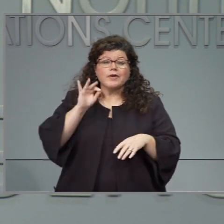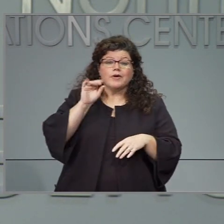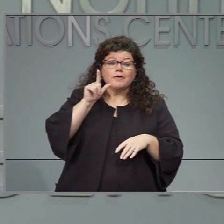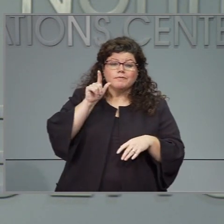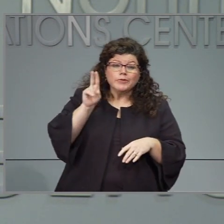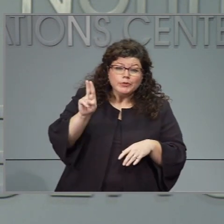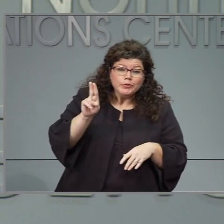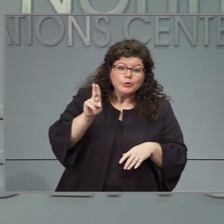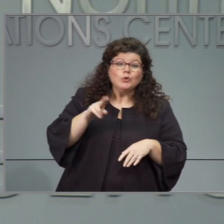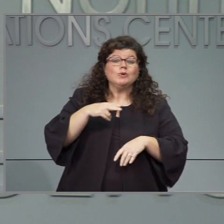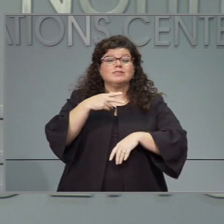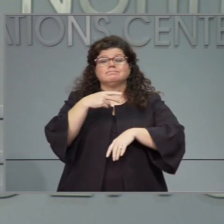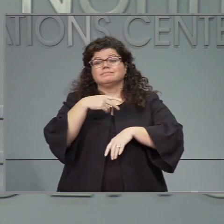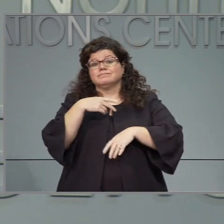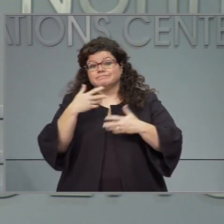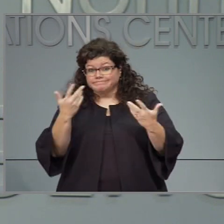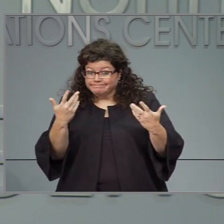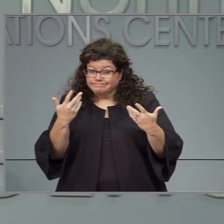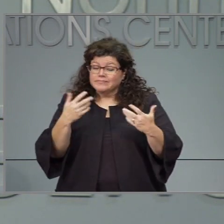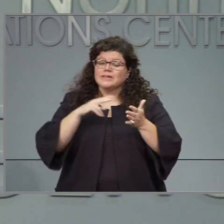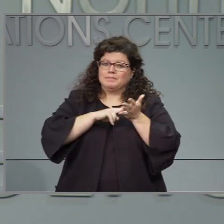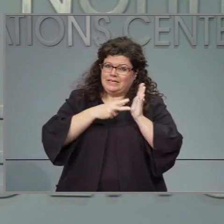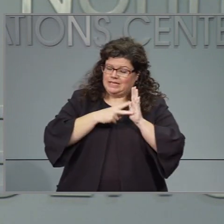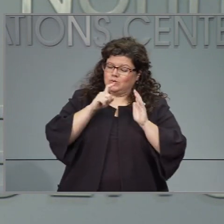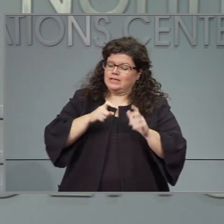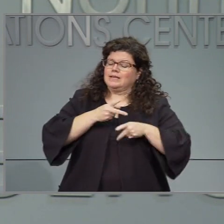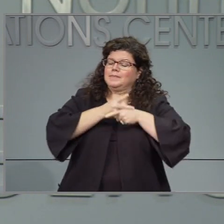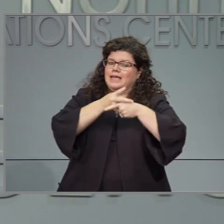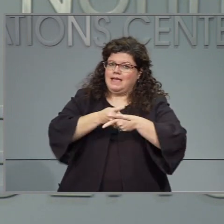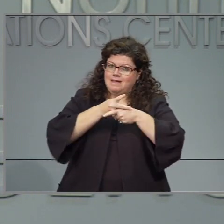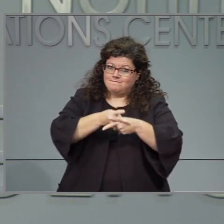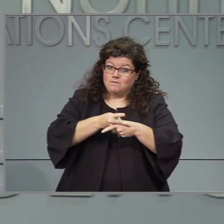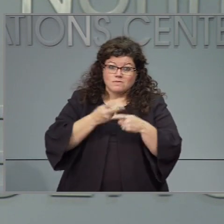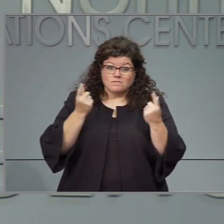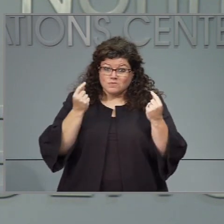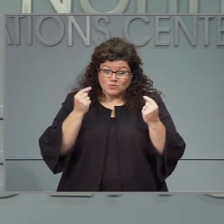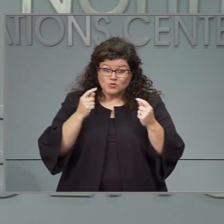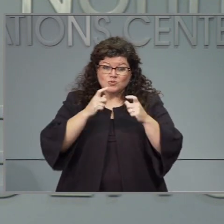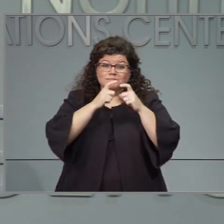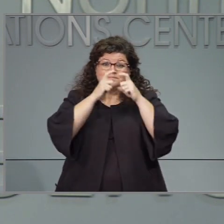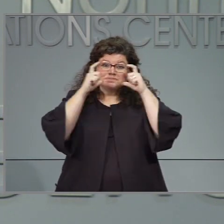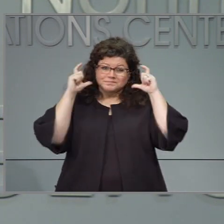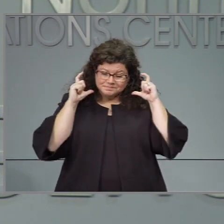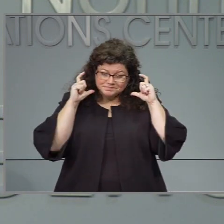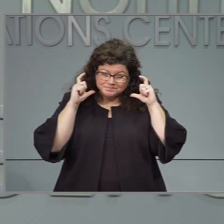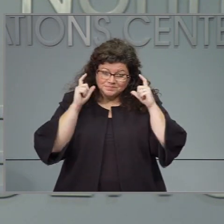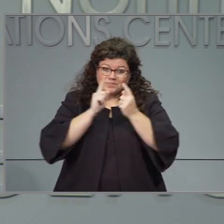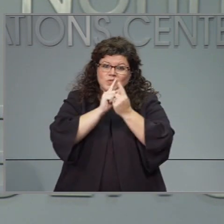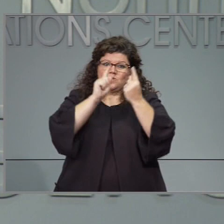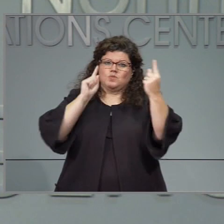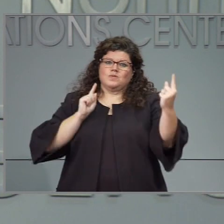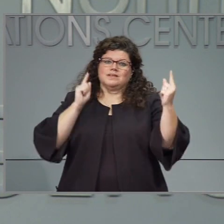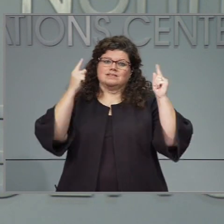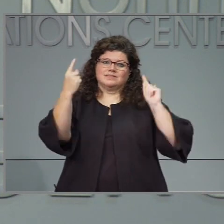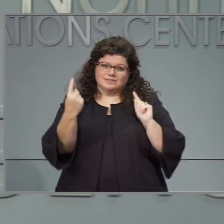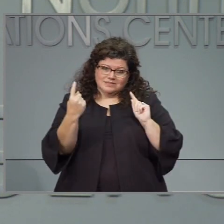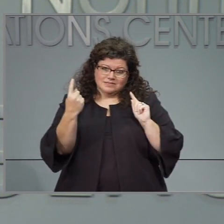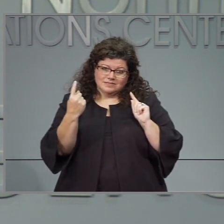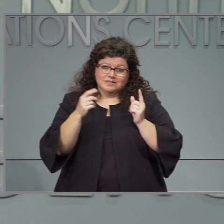de las restricciones. Tenemos que seguir con las medidas que funcionan usar una mascarilla permanecer a seis pies de